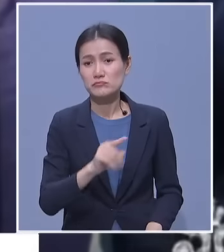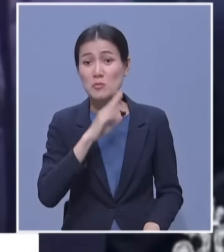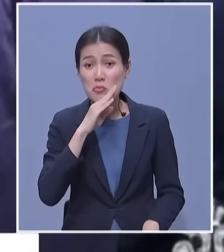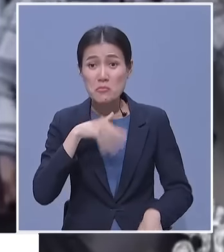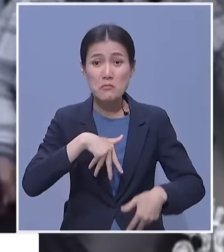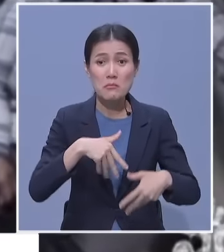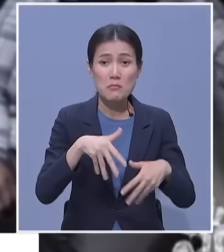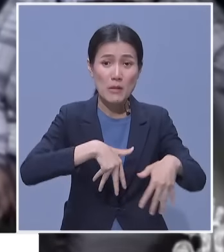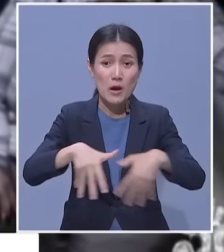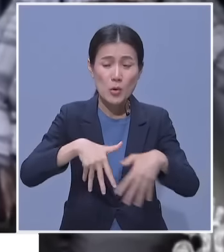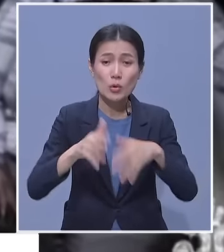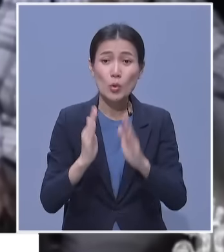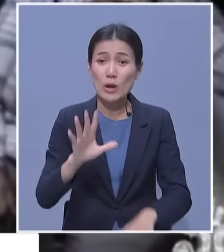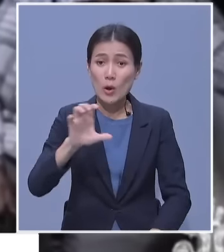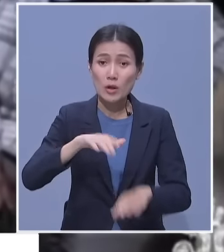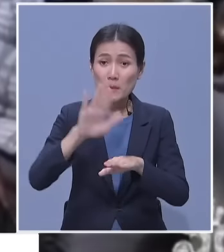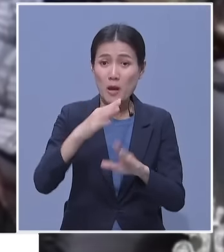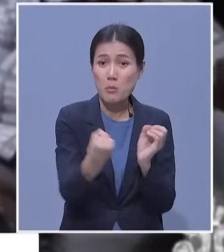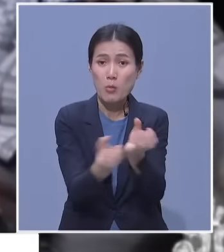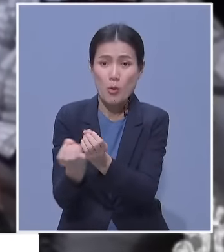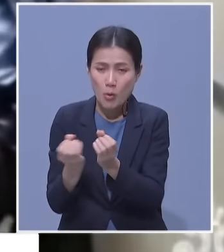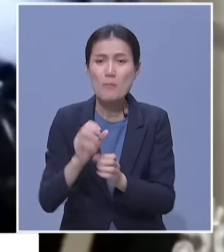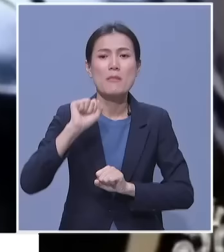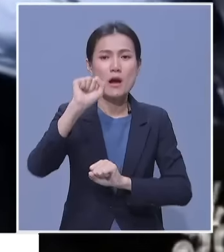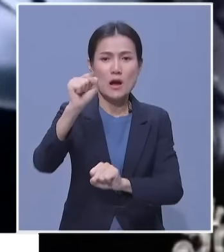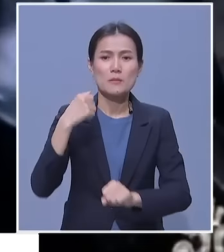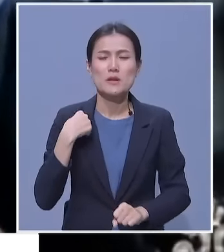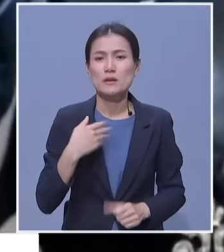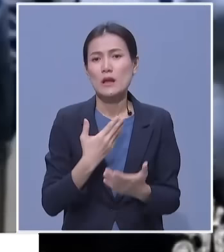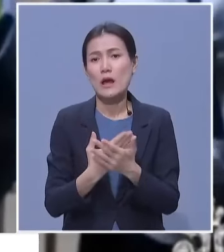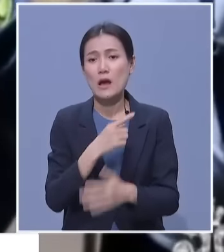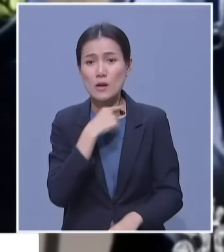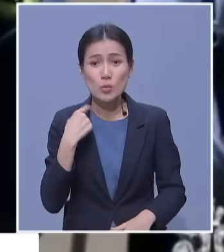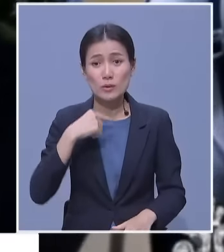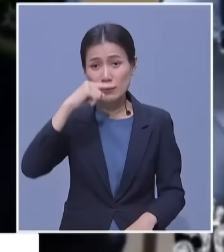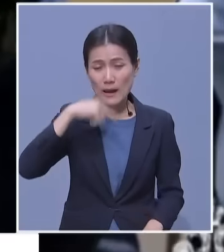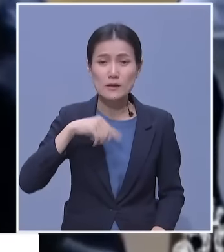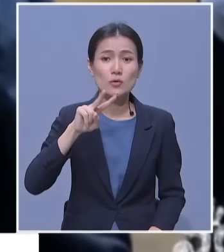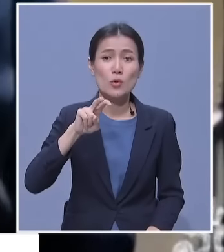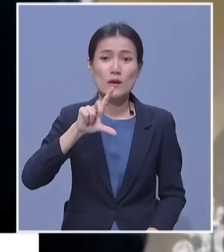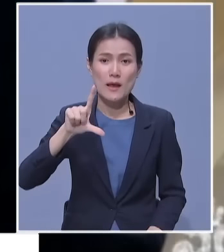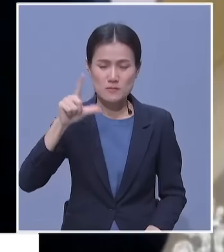เกิน 500 คนหรือเกิดความเสียหายเกิน 500 ล้านรูเบิลหรือประมาณ 200 ล้านบาทในขณะ